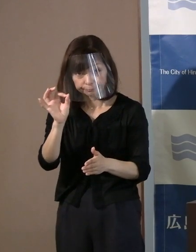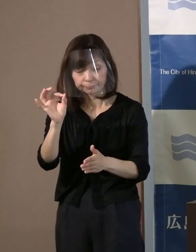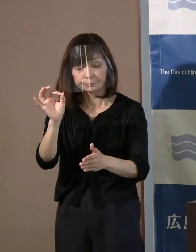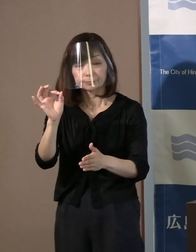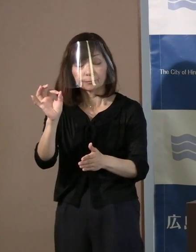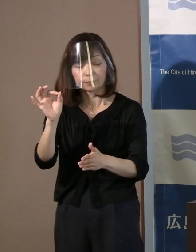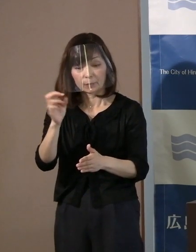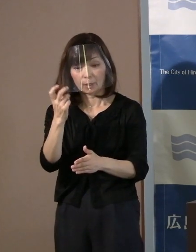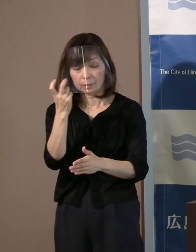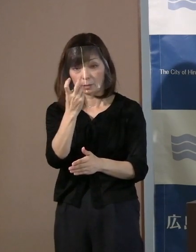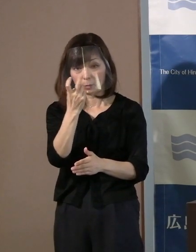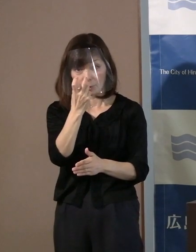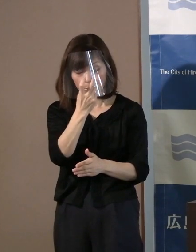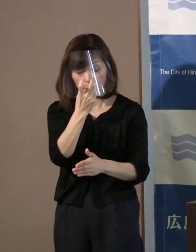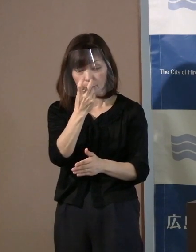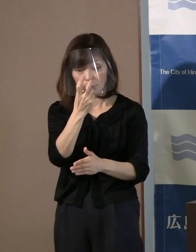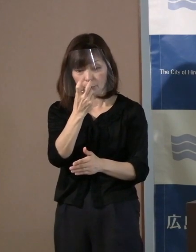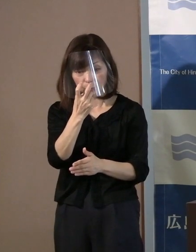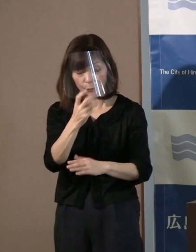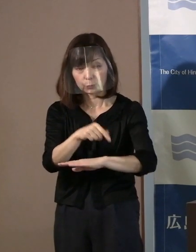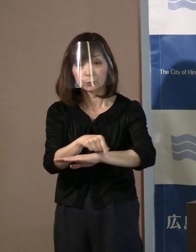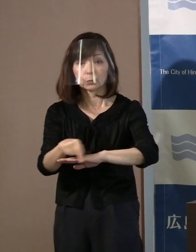こんな手順と伺っています｡